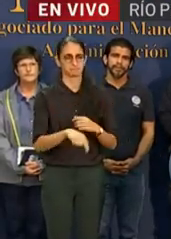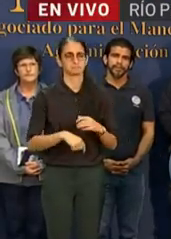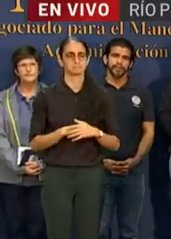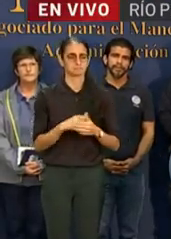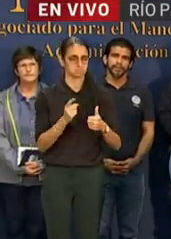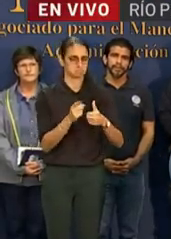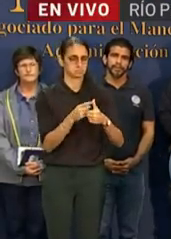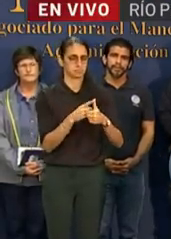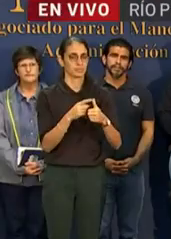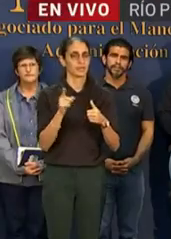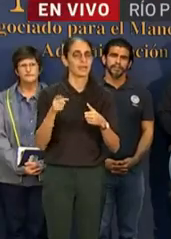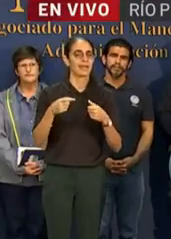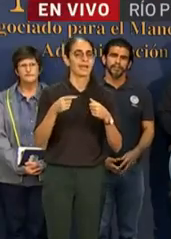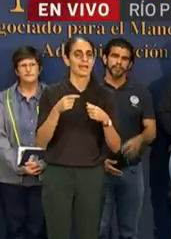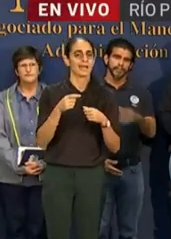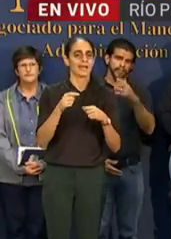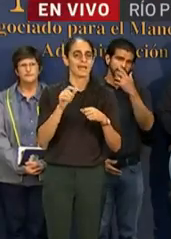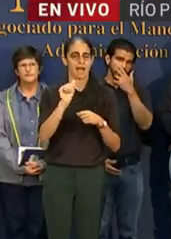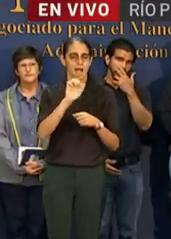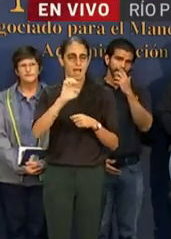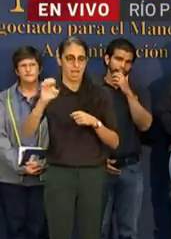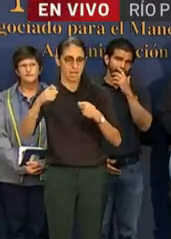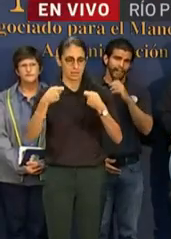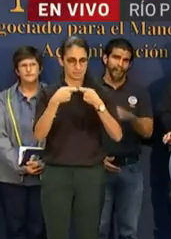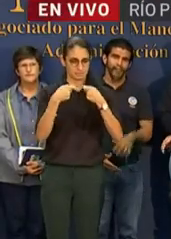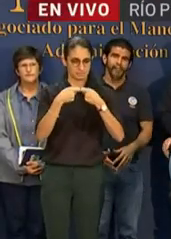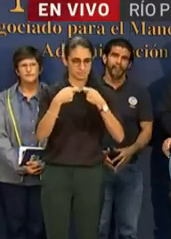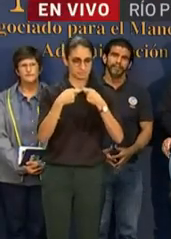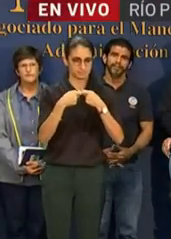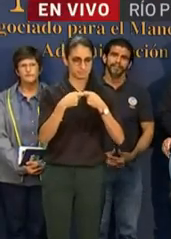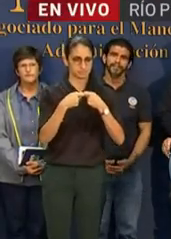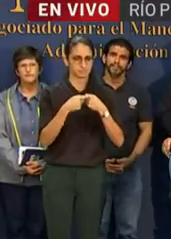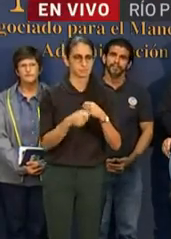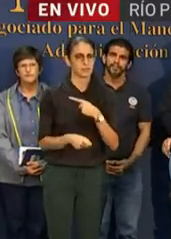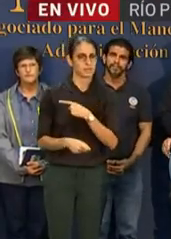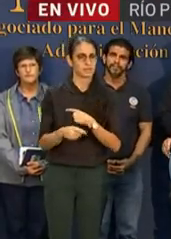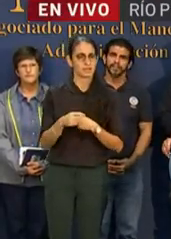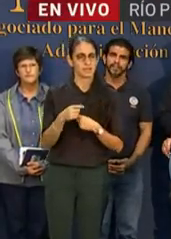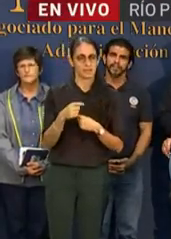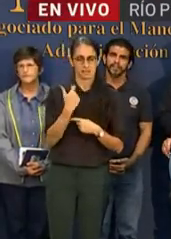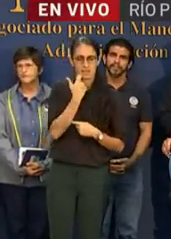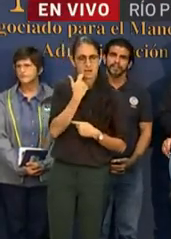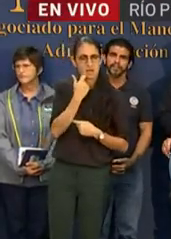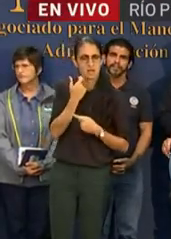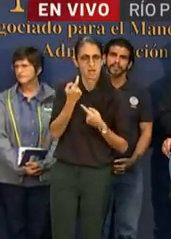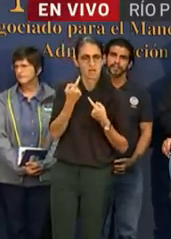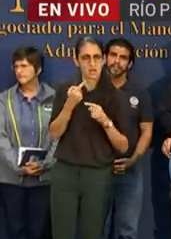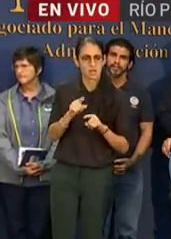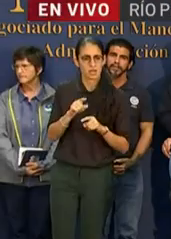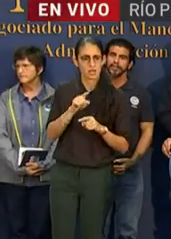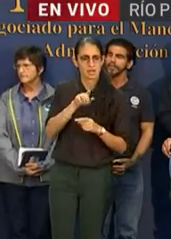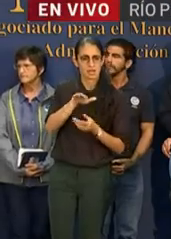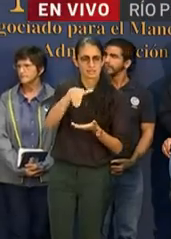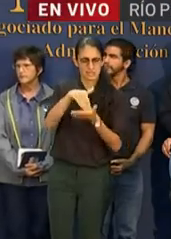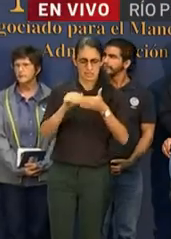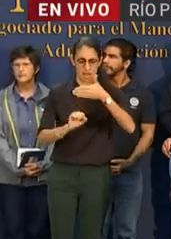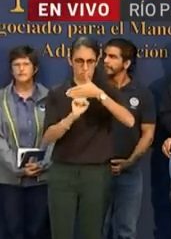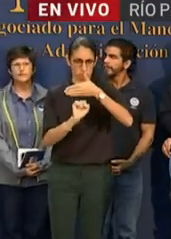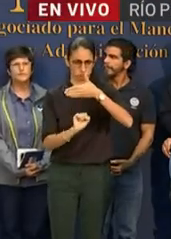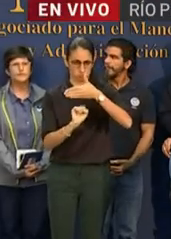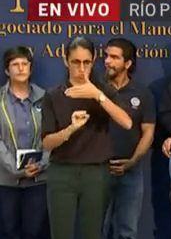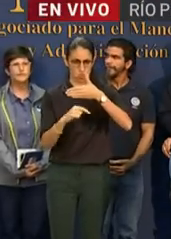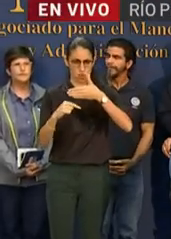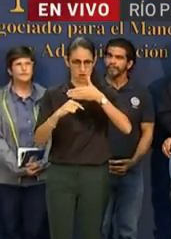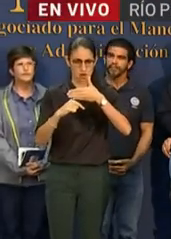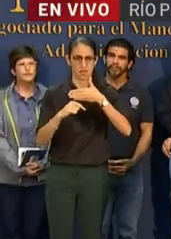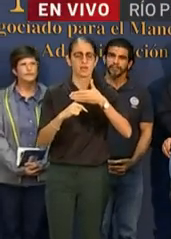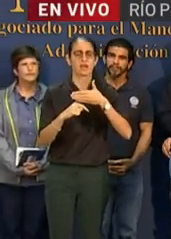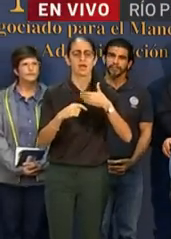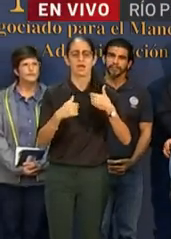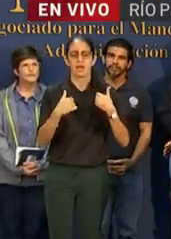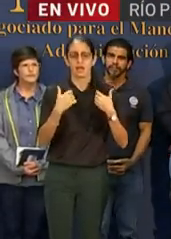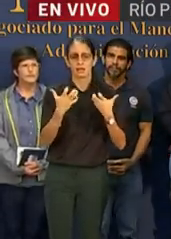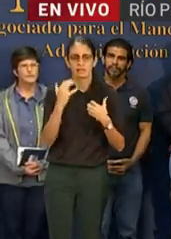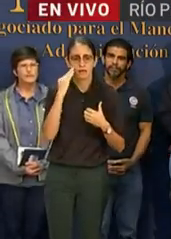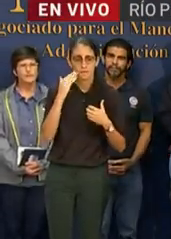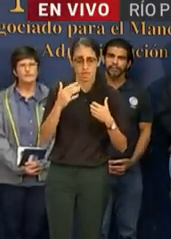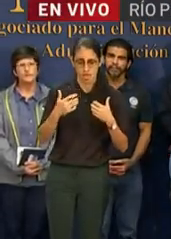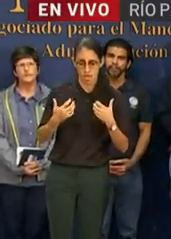TONTAS. COMENZAMOS CON